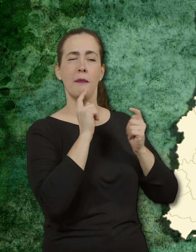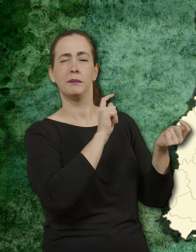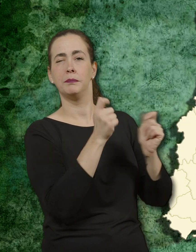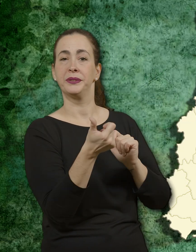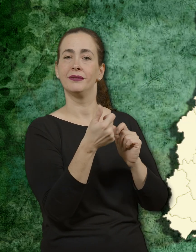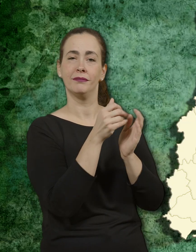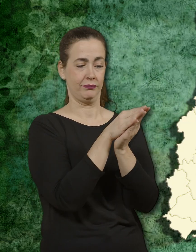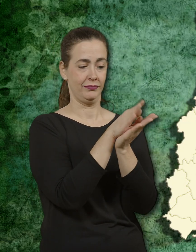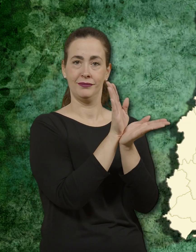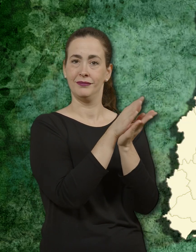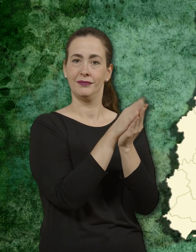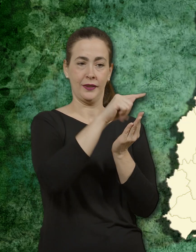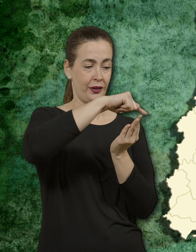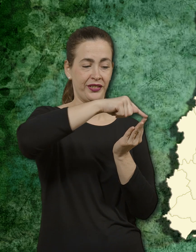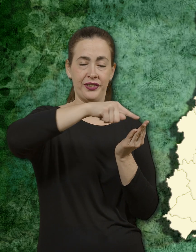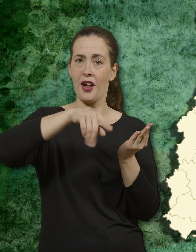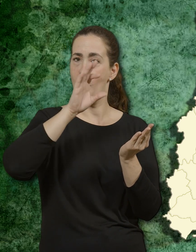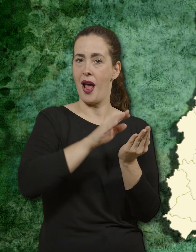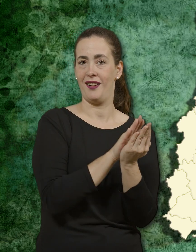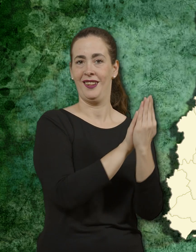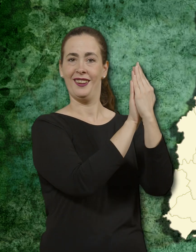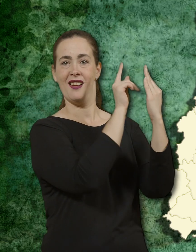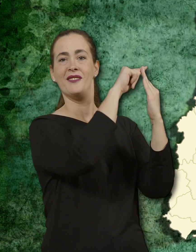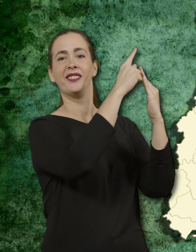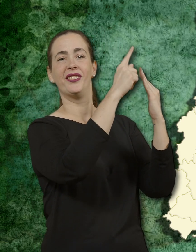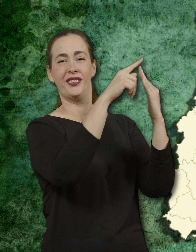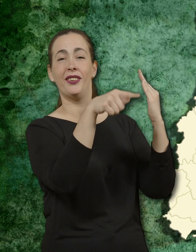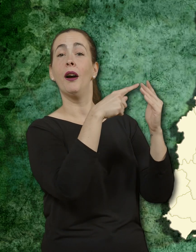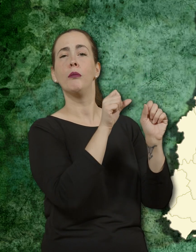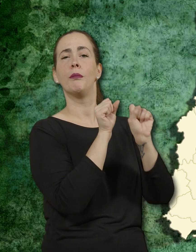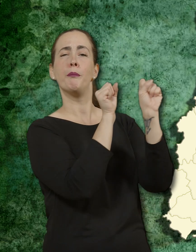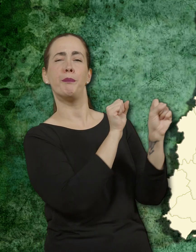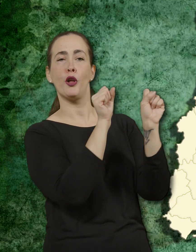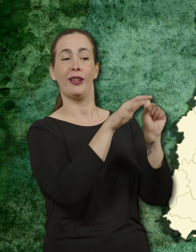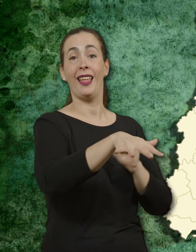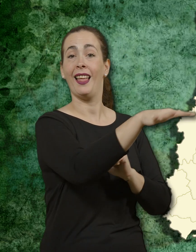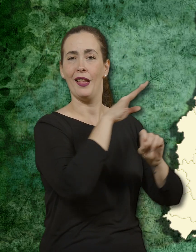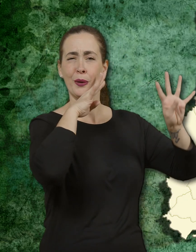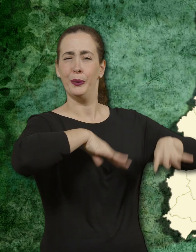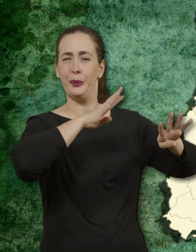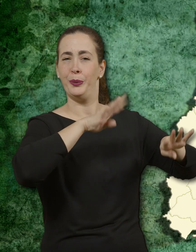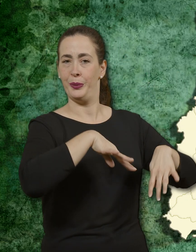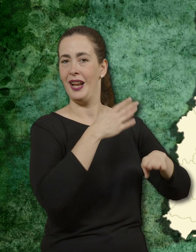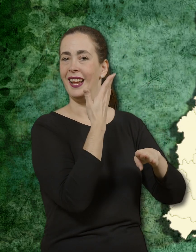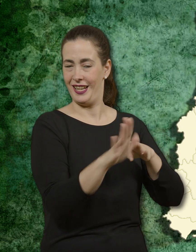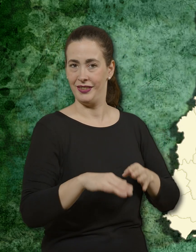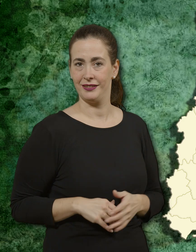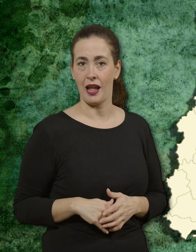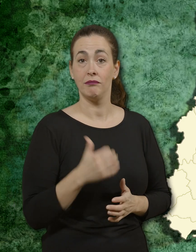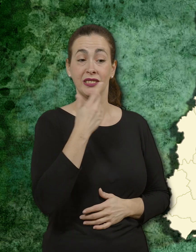que protegeix la vila dels vents del nord.